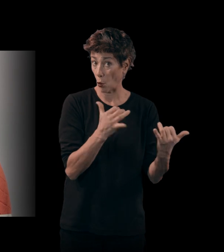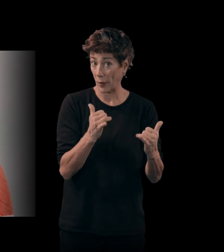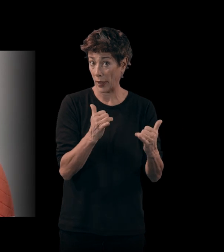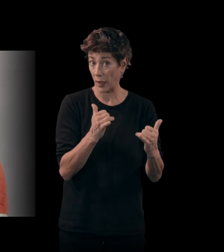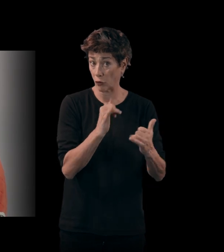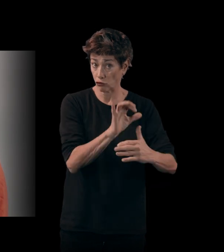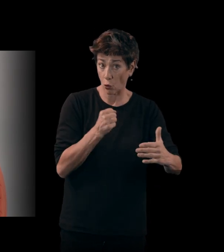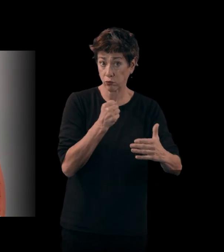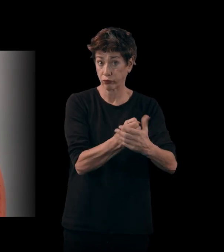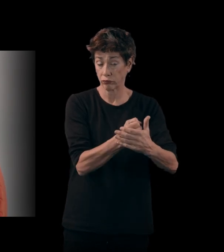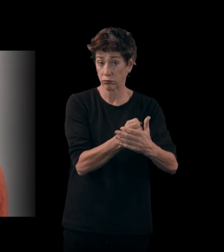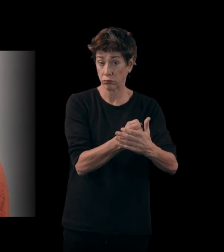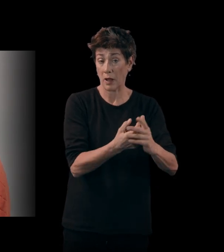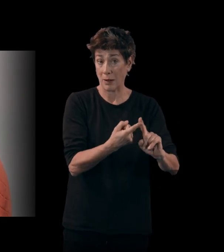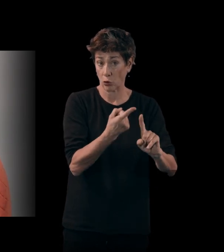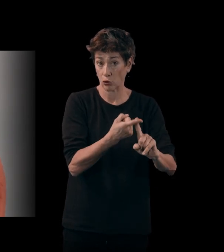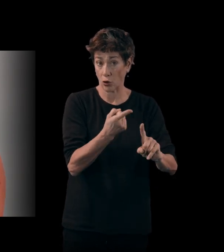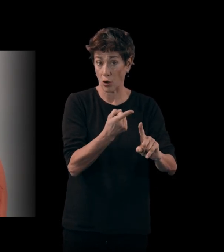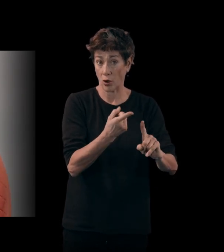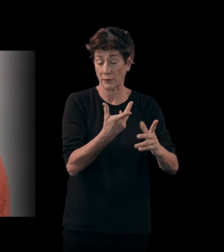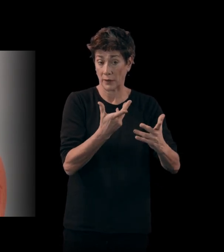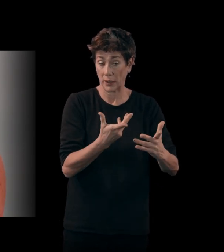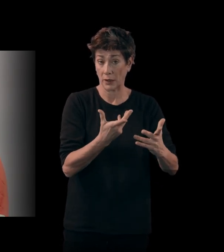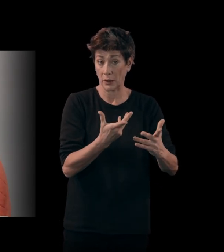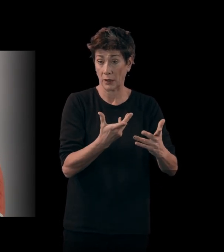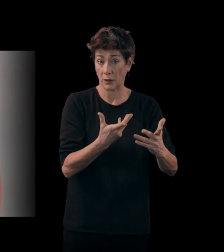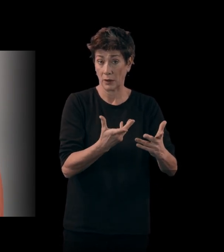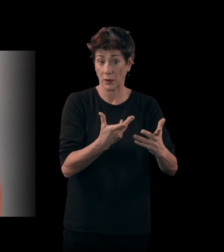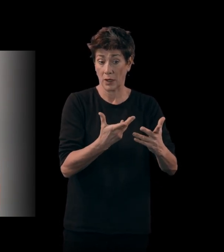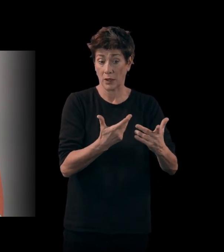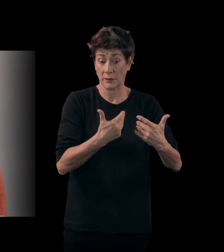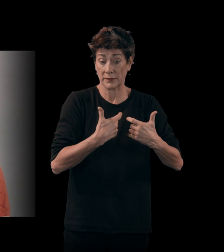ce qui compte le plus, c’est le jeu. C’est le jeu pour le jeu qui vous emmène quelque part.